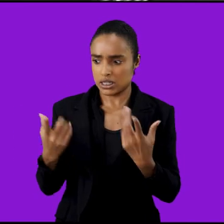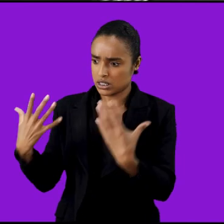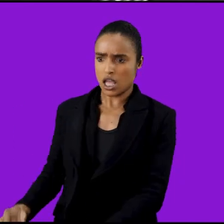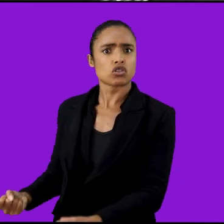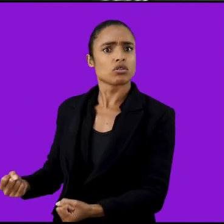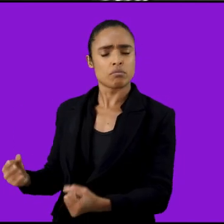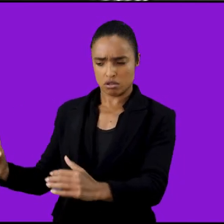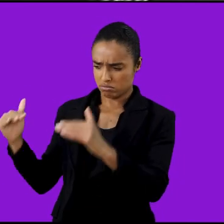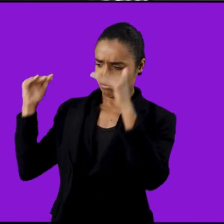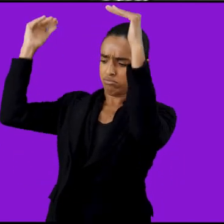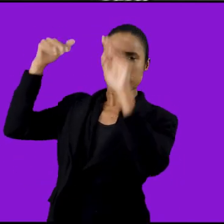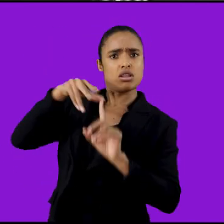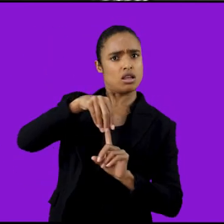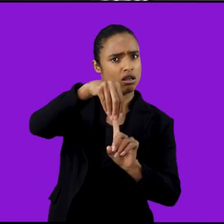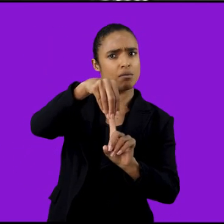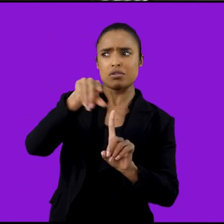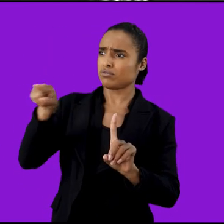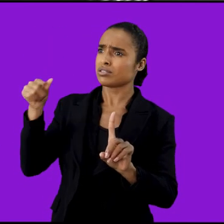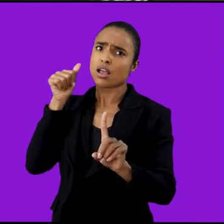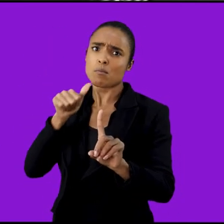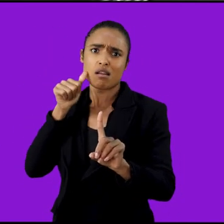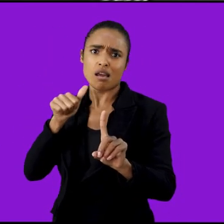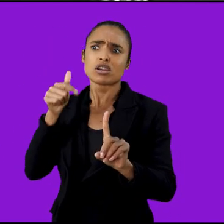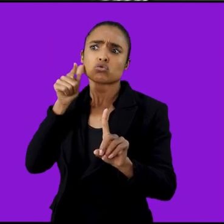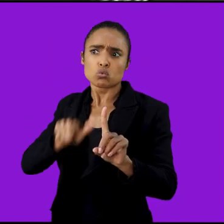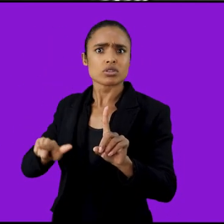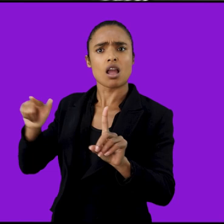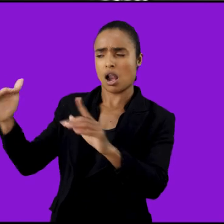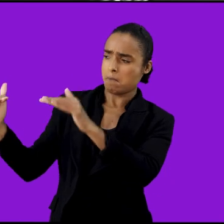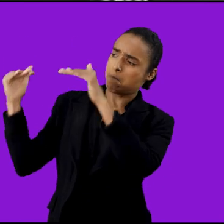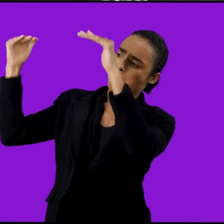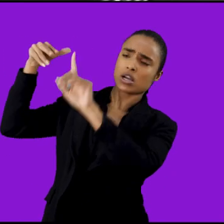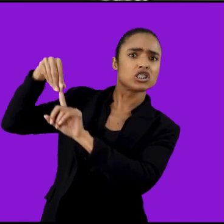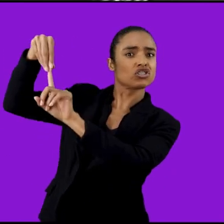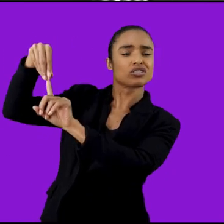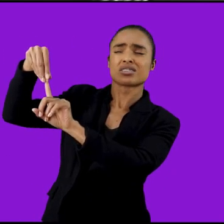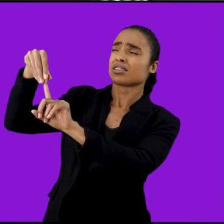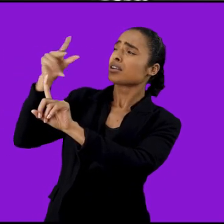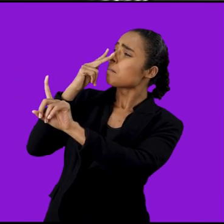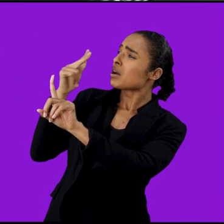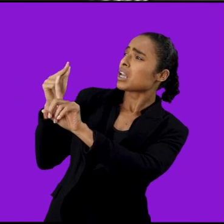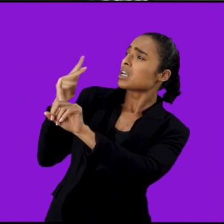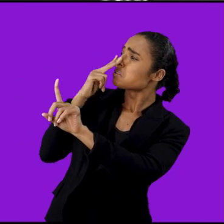É complicado, entendeu? É e aí você coloca uma avalanche de tensão